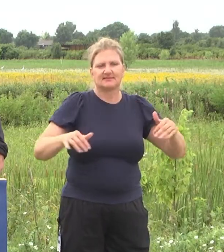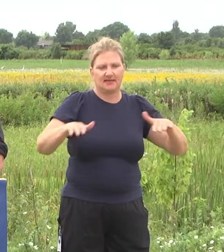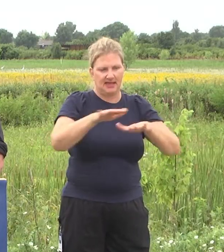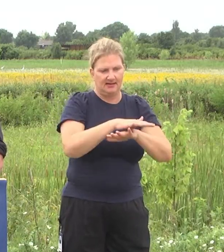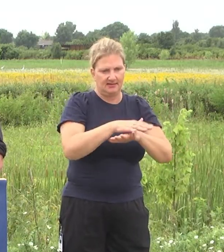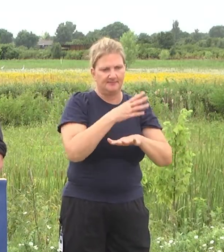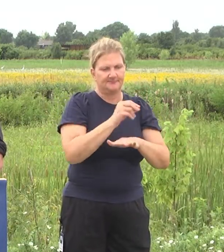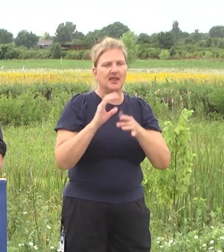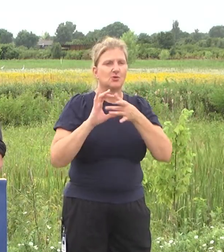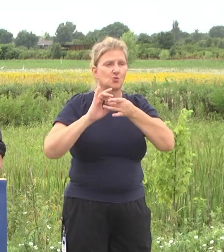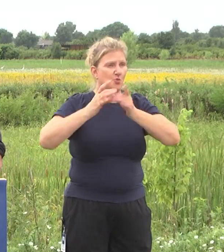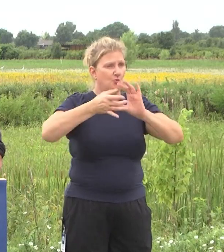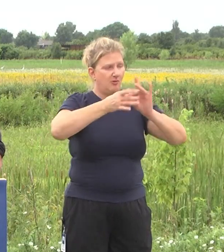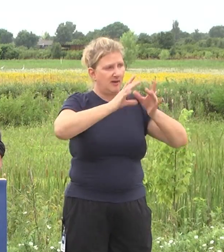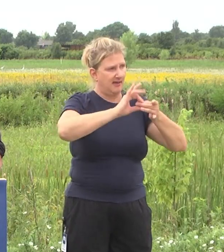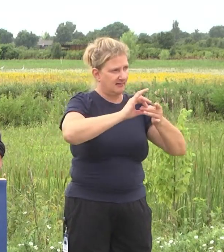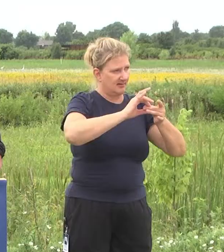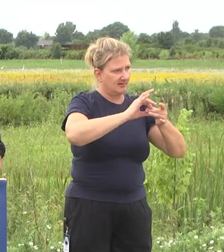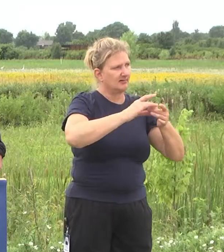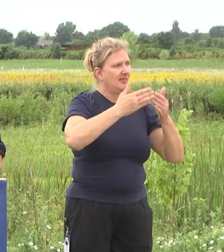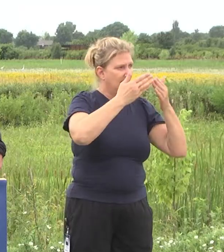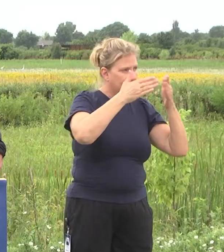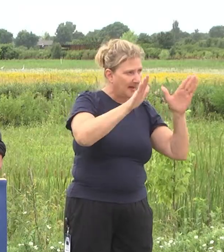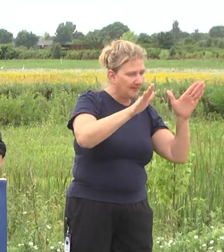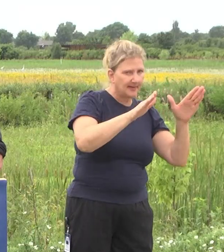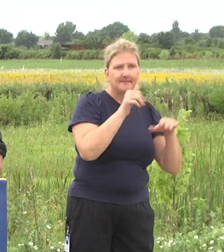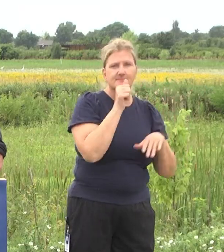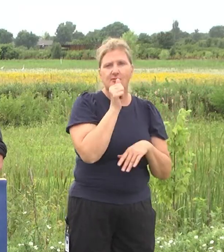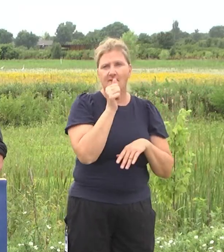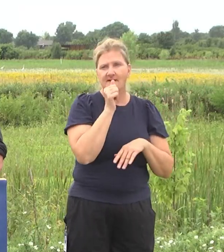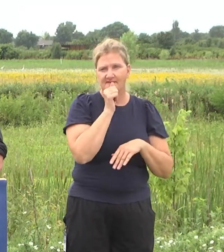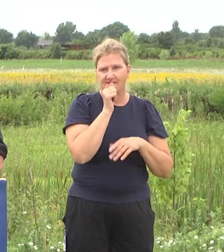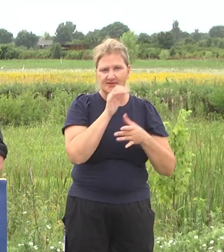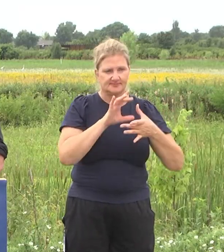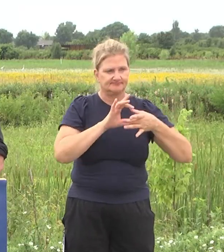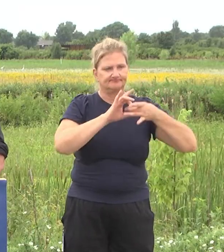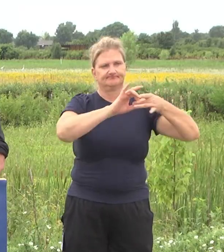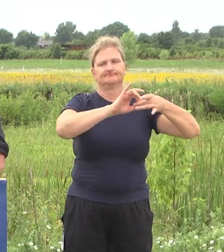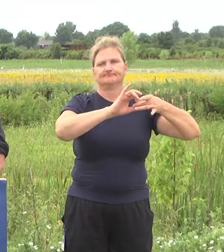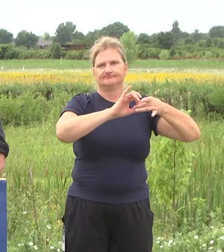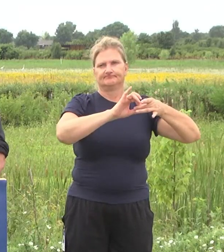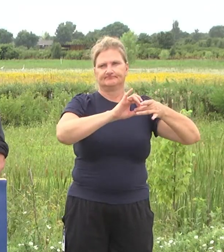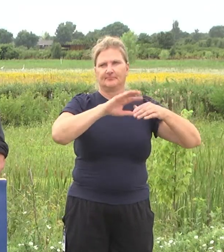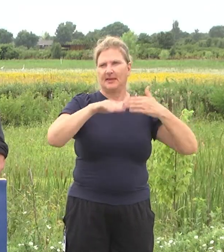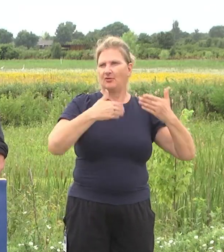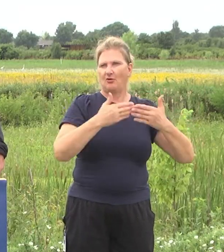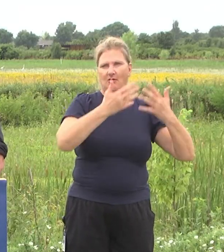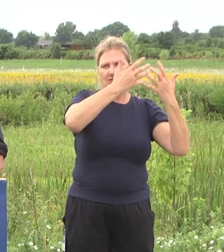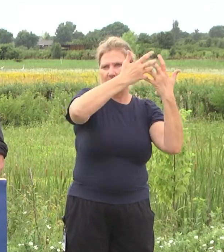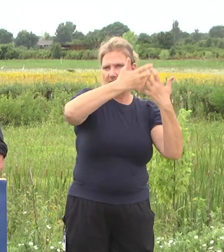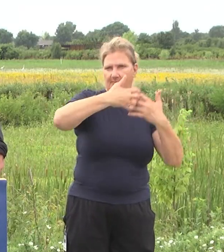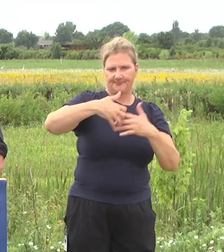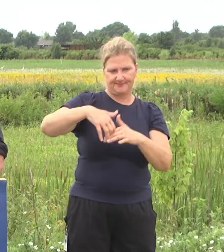la colaboración público-privada que lo hizo posible. Coordinó a múltiples